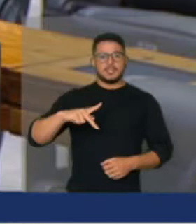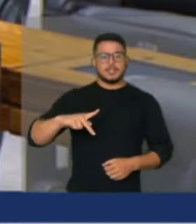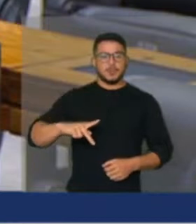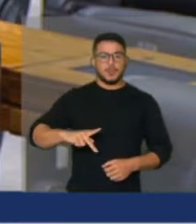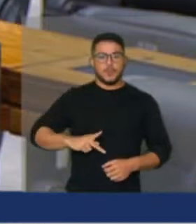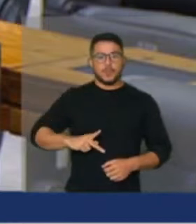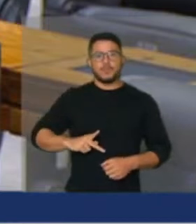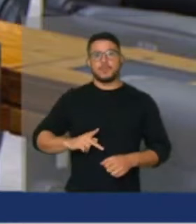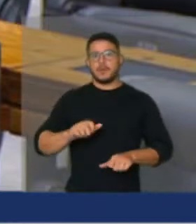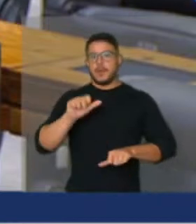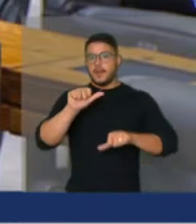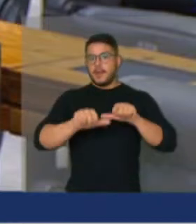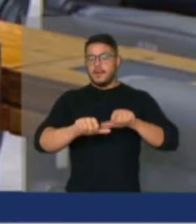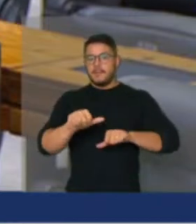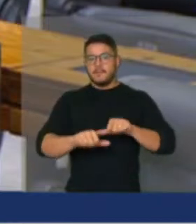ANALISAR TODAS ESSAS AÇÕES, PODE NÃO PERMITIR UMA